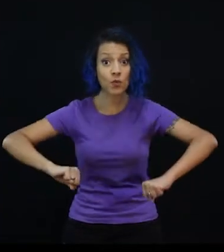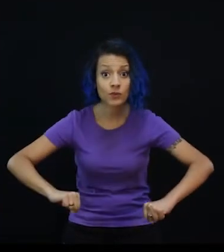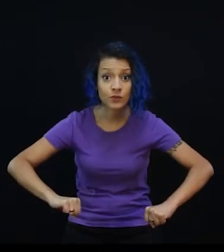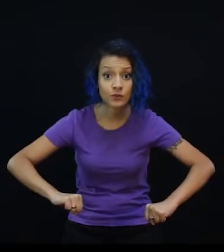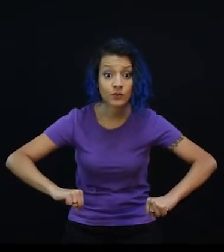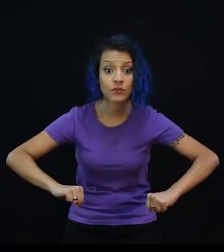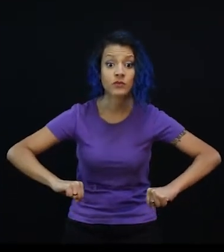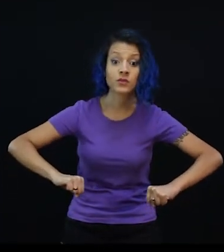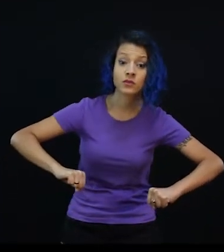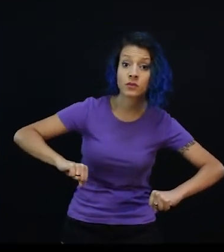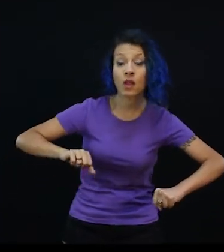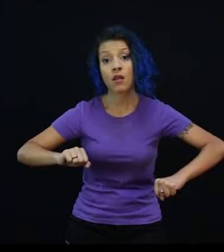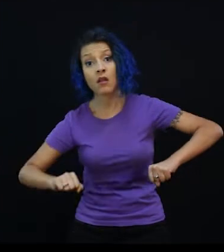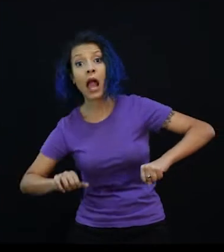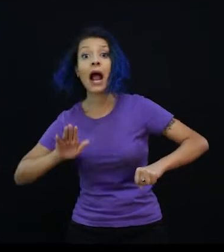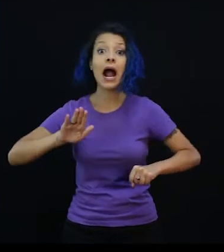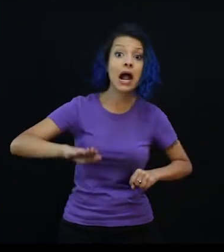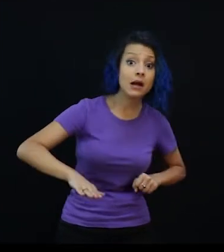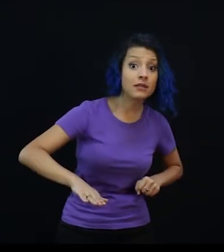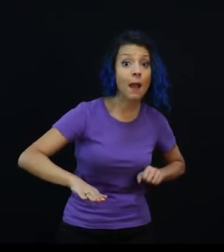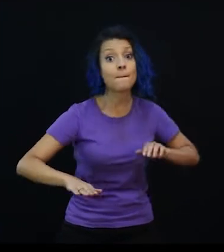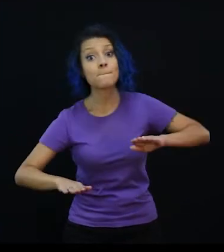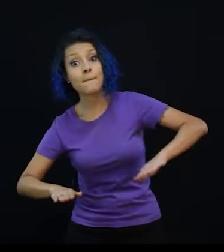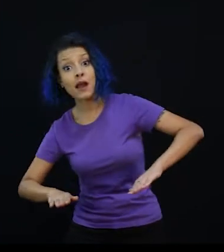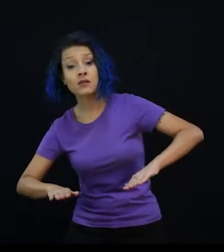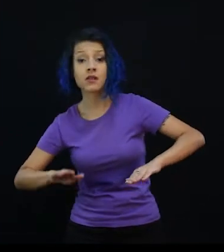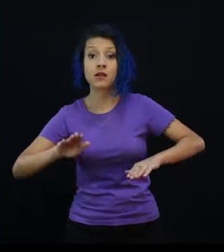um passinho para a frente e um para trás.